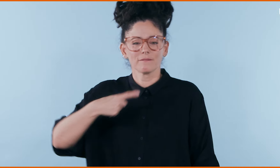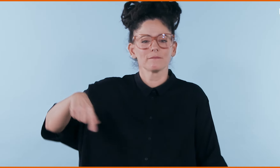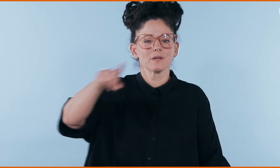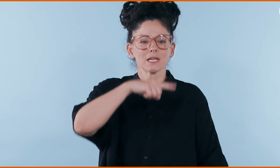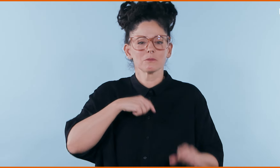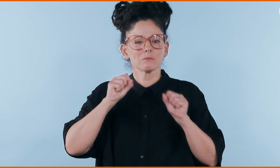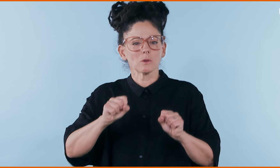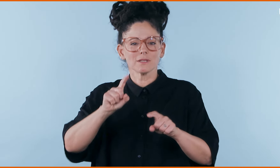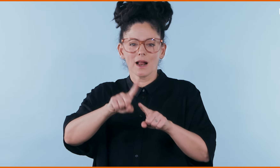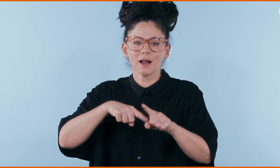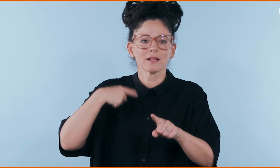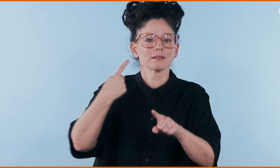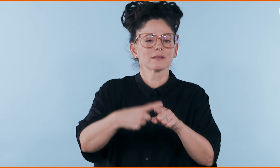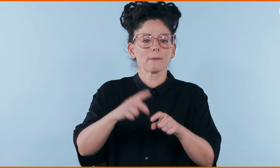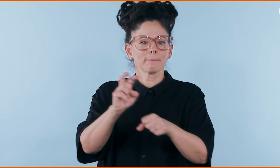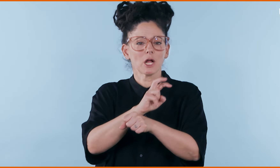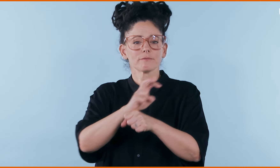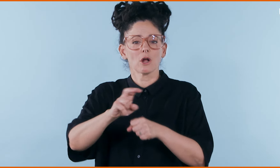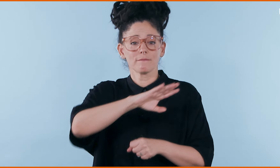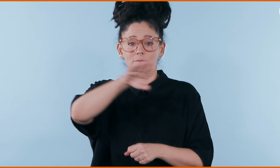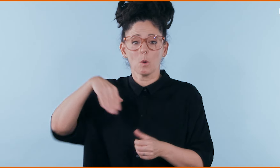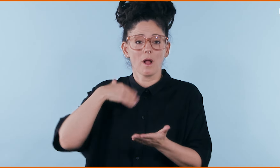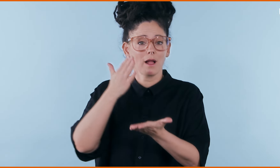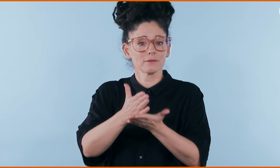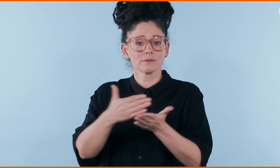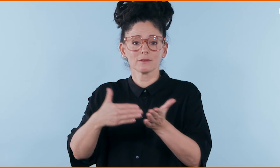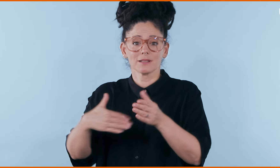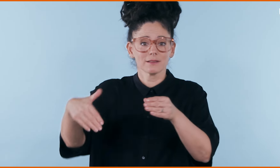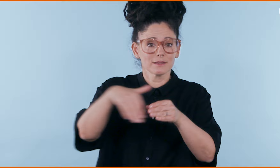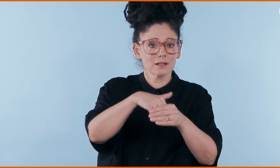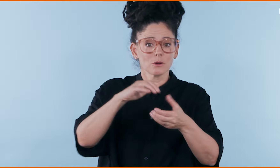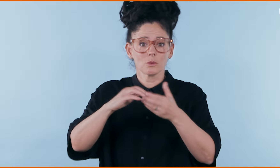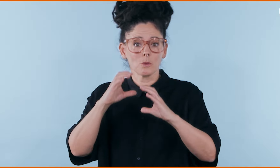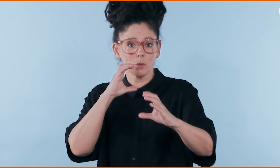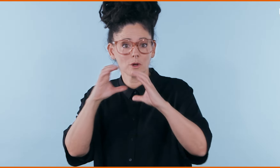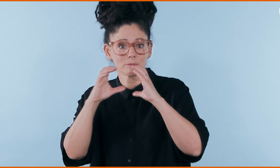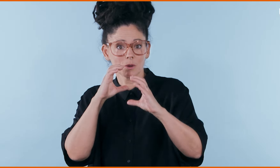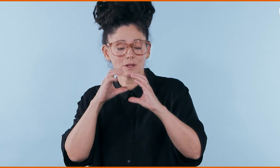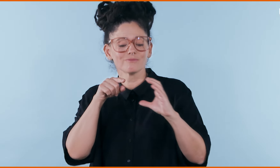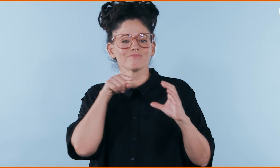vi måste hela tiden bevaka vår rätt till delaktighet och kommunikation-